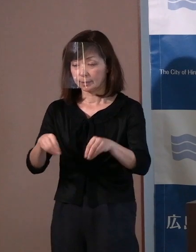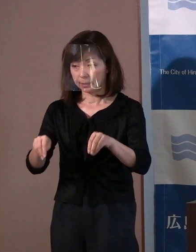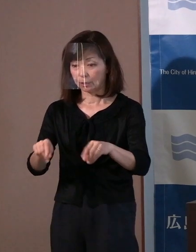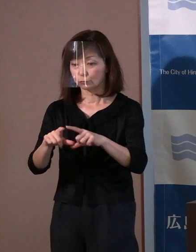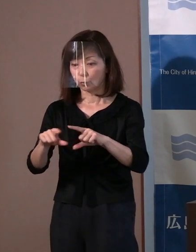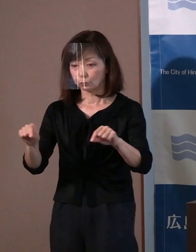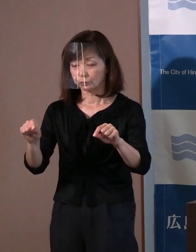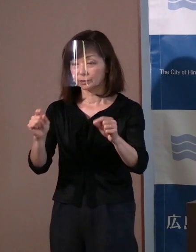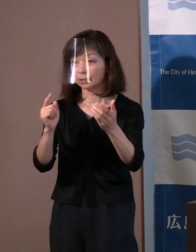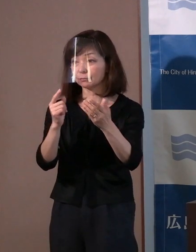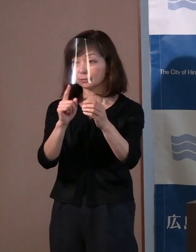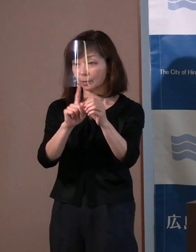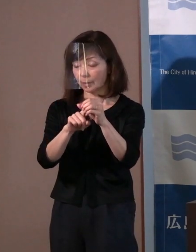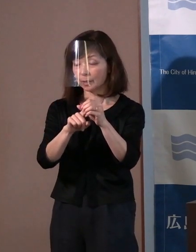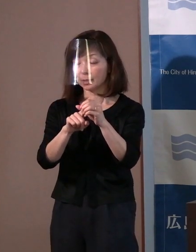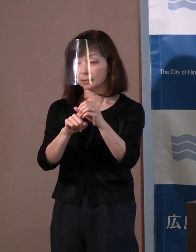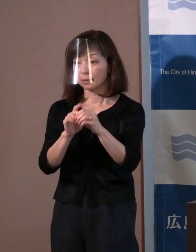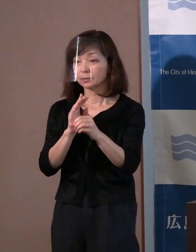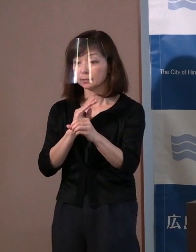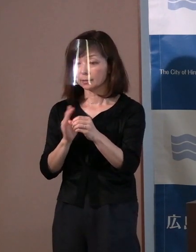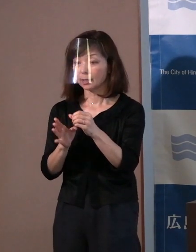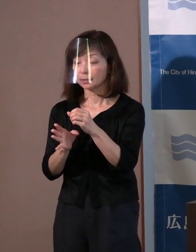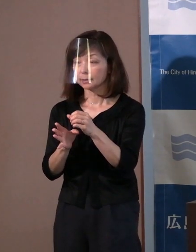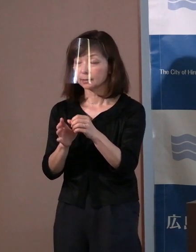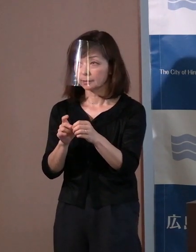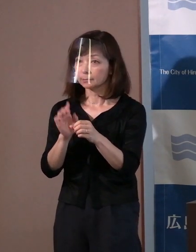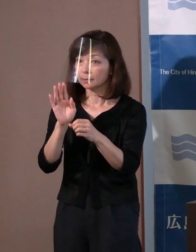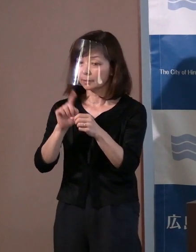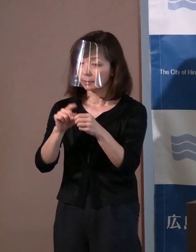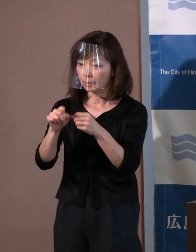実際の年月というのは､ 来年1月になれば､すぐですから｡